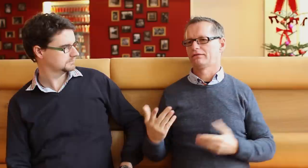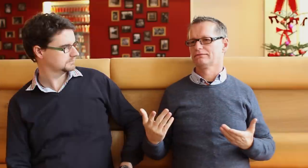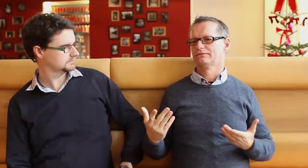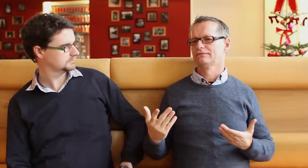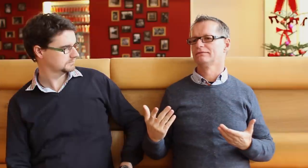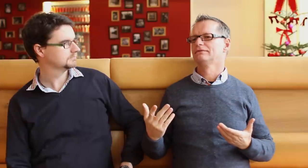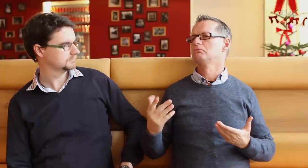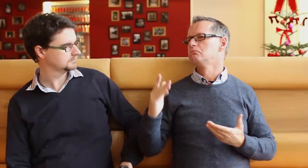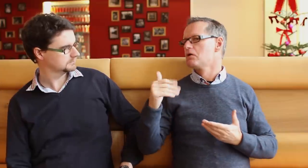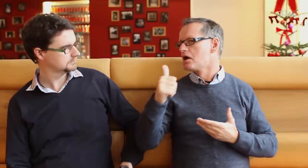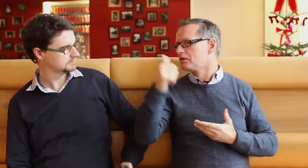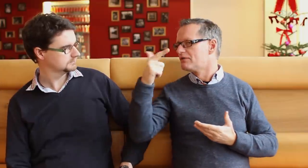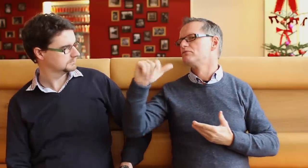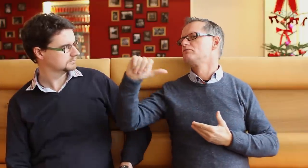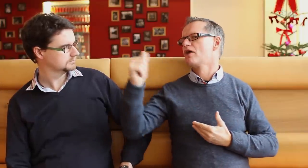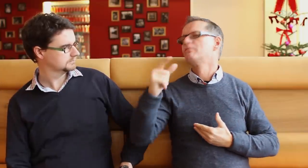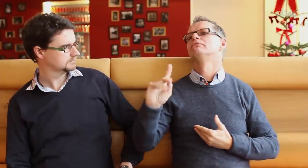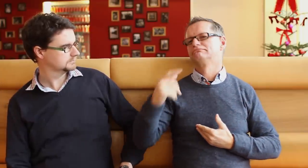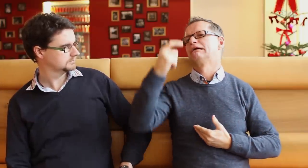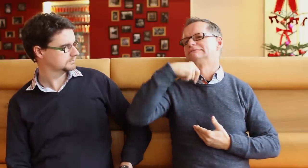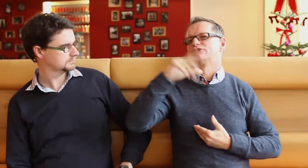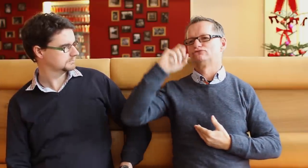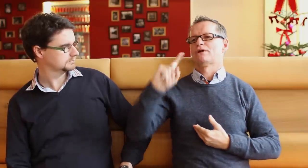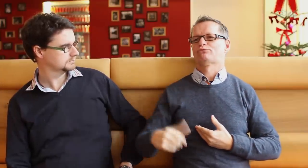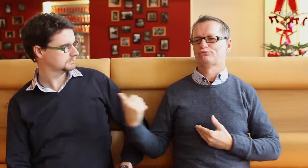Nach ein, zwei Jahren war es sicher - er hatte auch Usher!